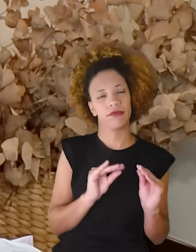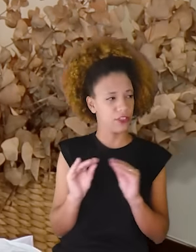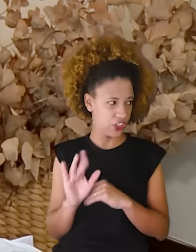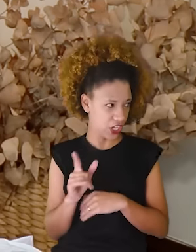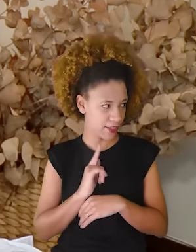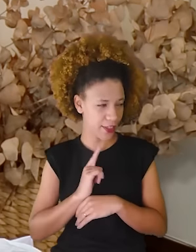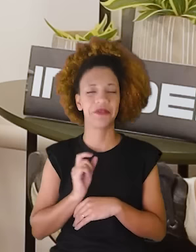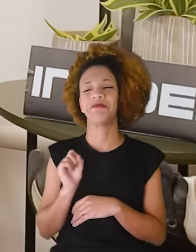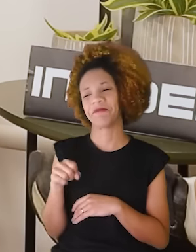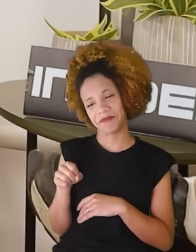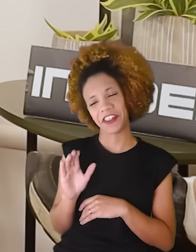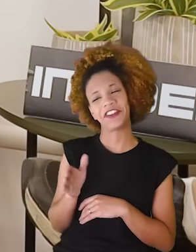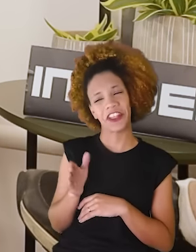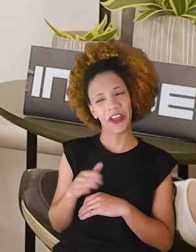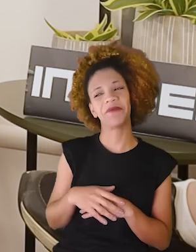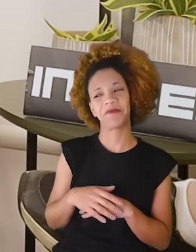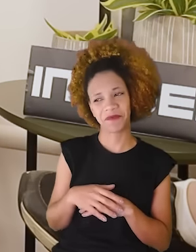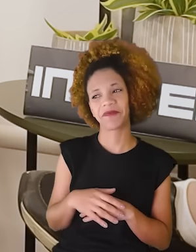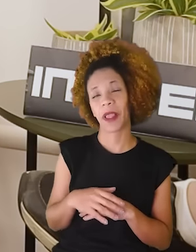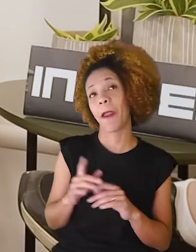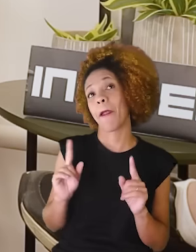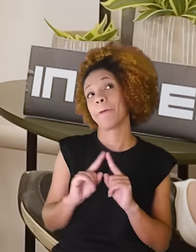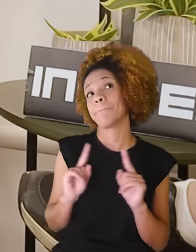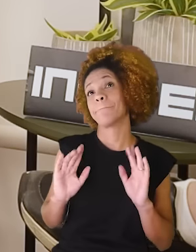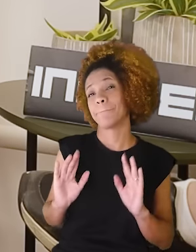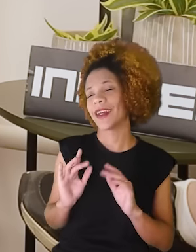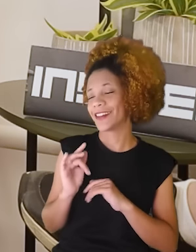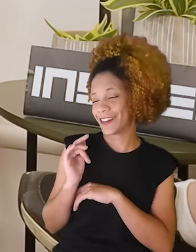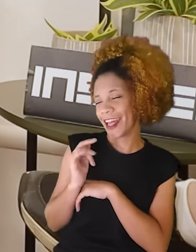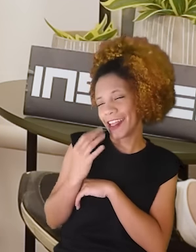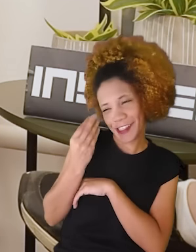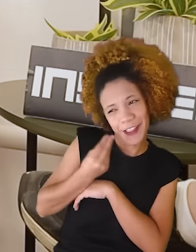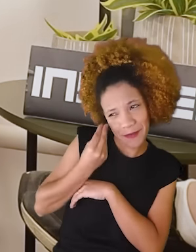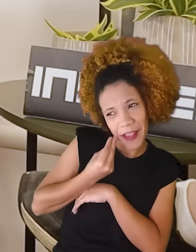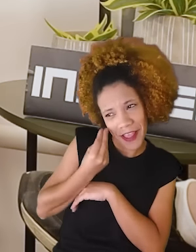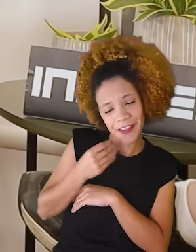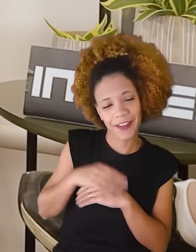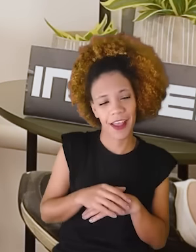teve essa situaç já já teve já teve mas eu teve um caso engraçado foi quando minha casa entrou em